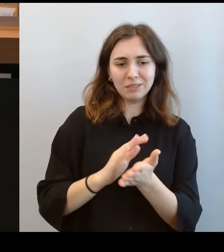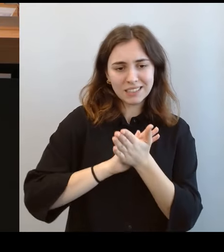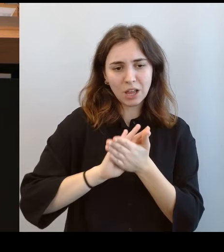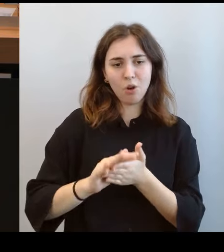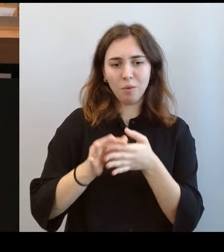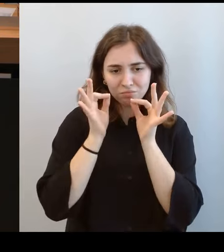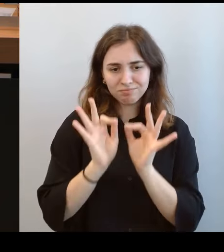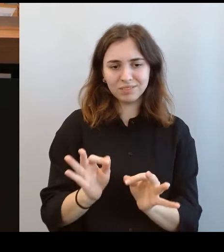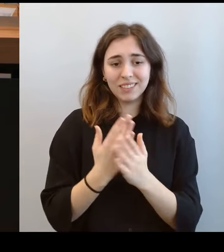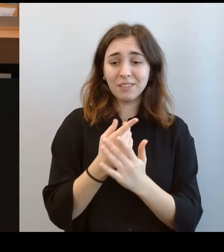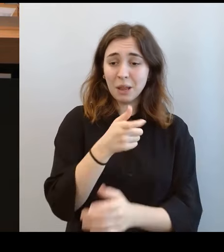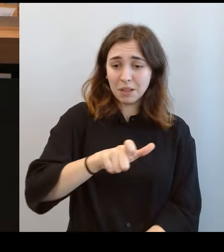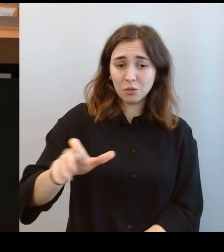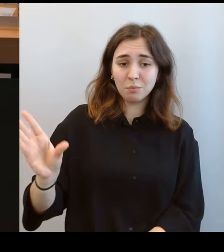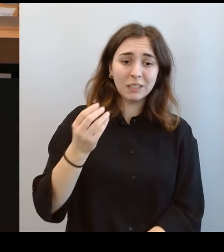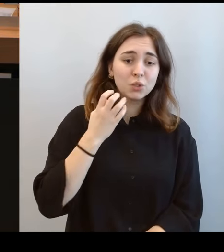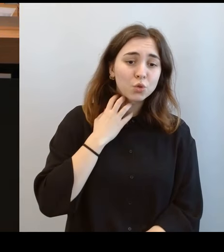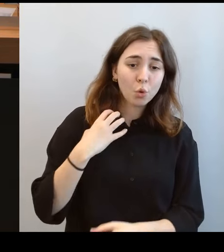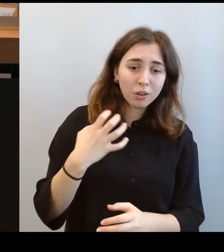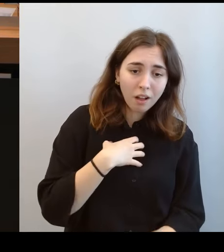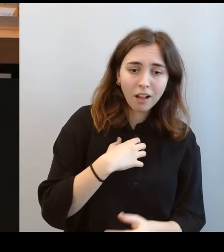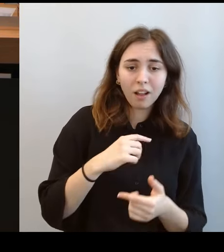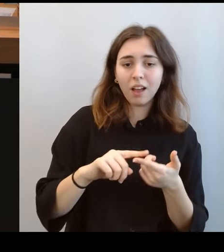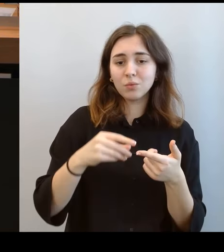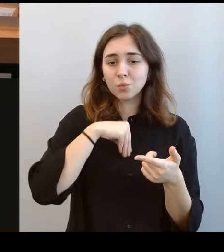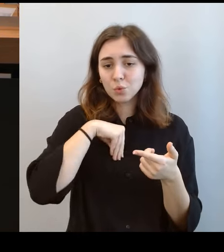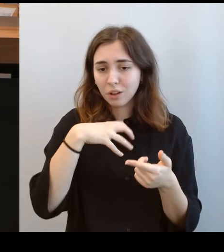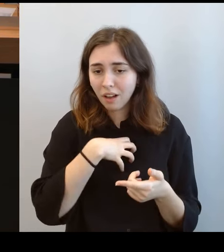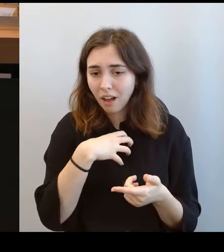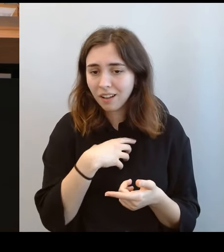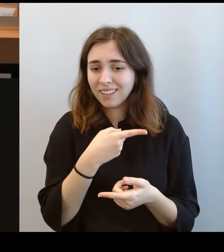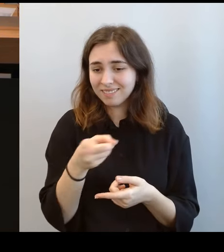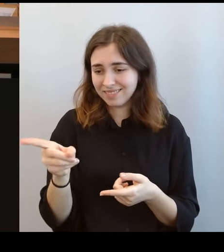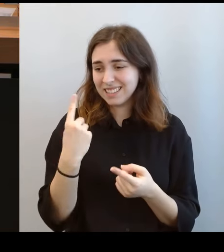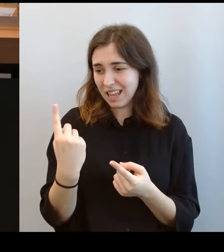Erkrankungen, die im Strafvollzug sitzen, besser versorgt werden können. Danke schön.